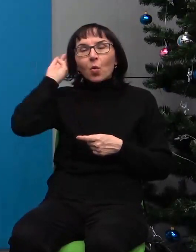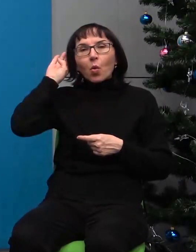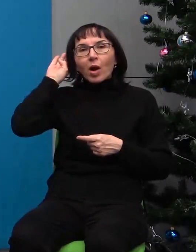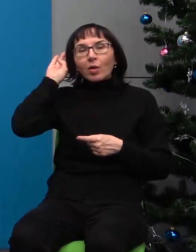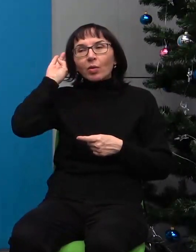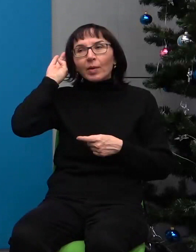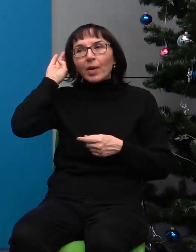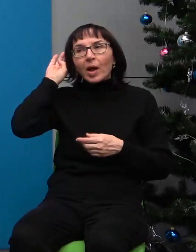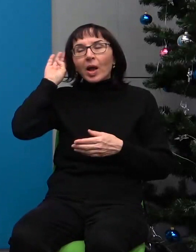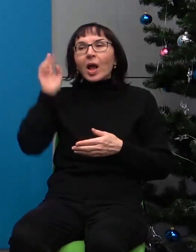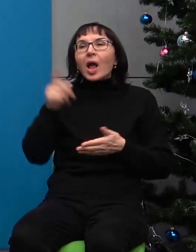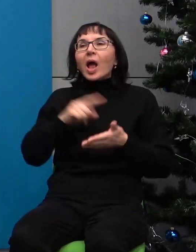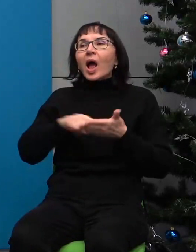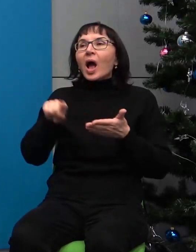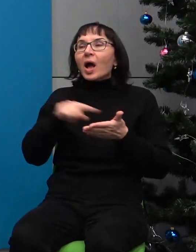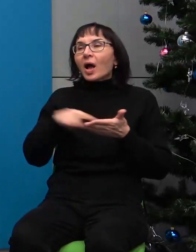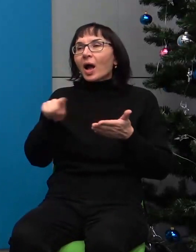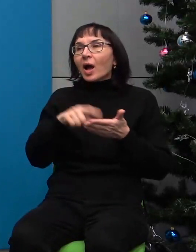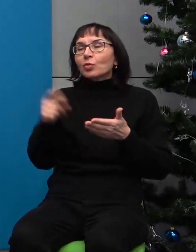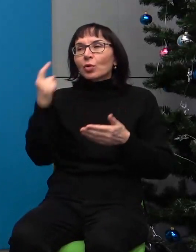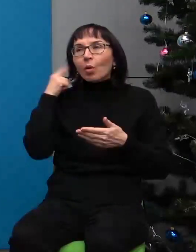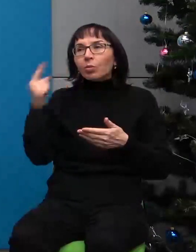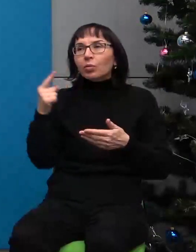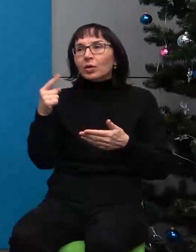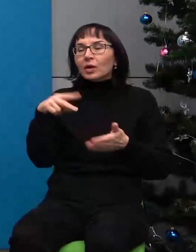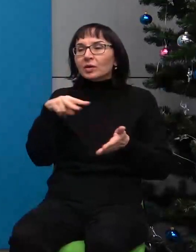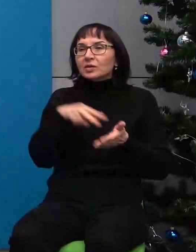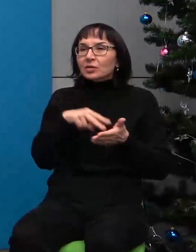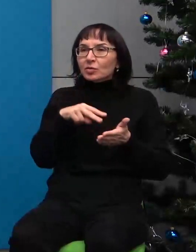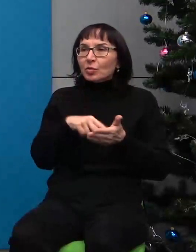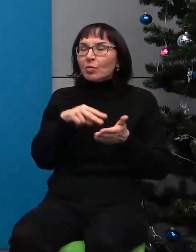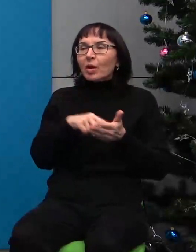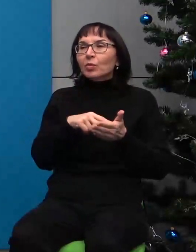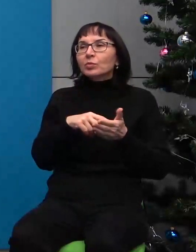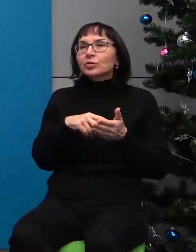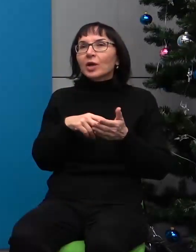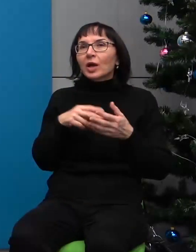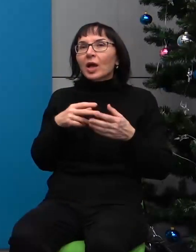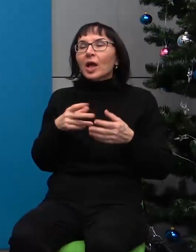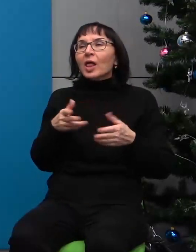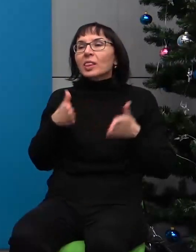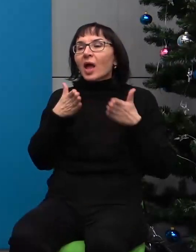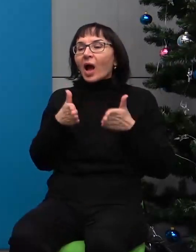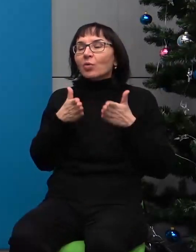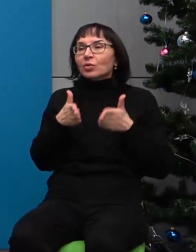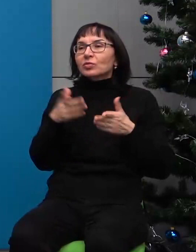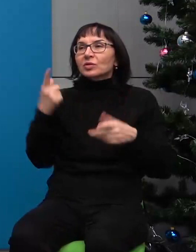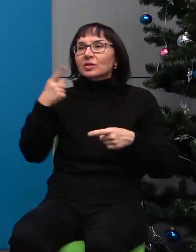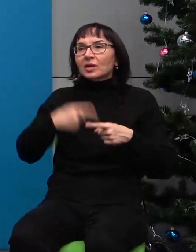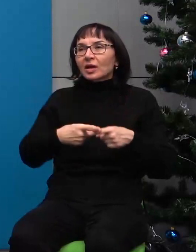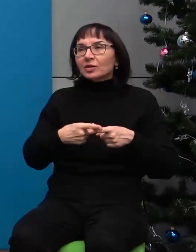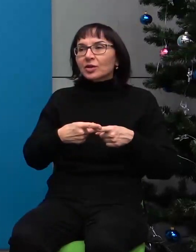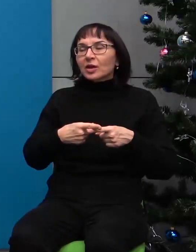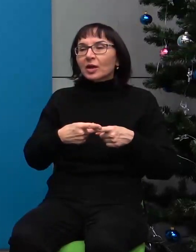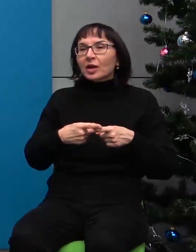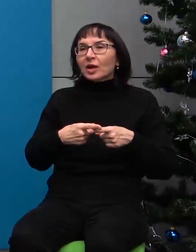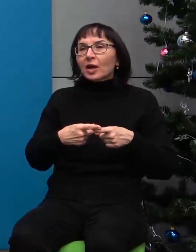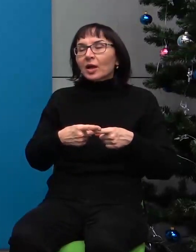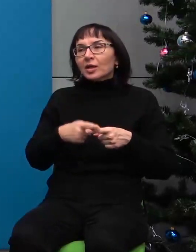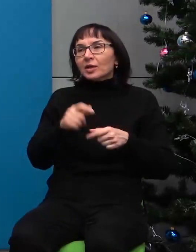tej antologii, to się zatrzymałem na autostradzie słuchając jego opowiadania. Ale tak, faktycznie jest takie opowiadanie, które można czytać.